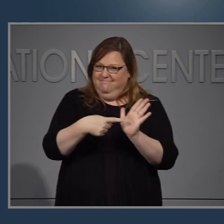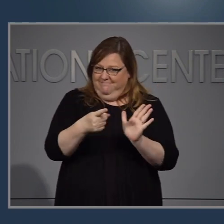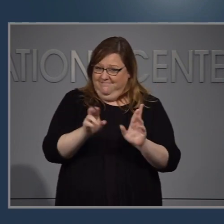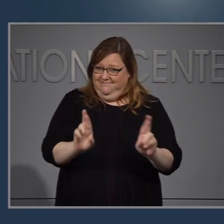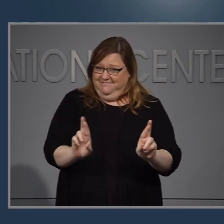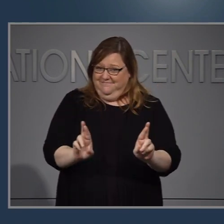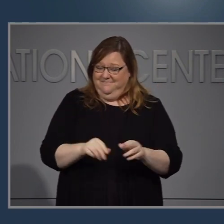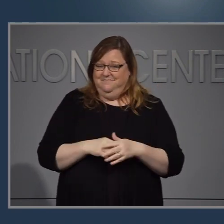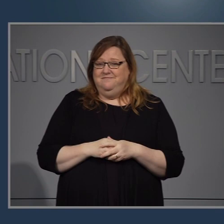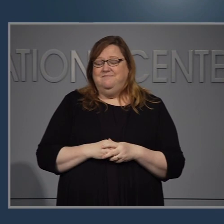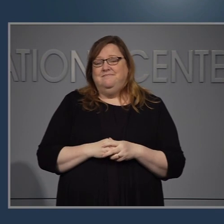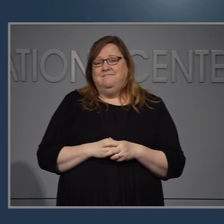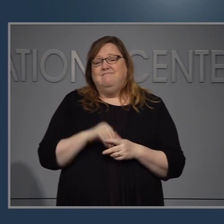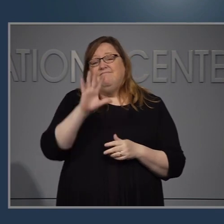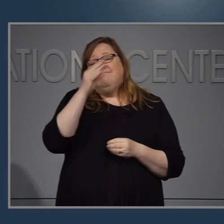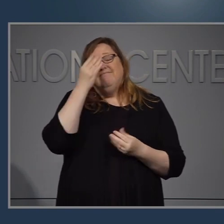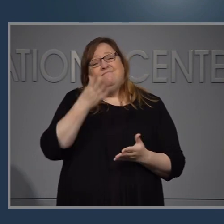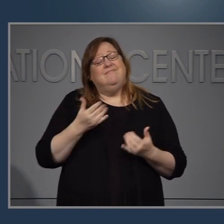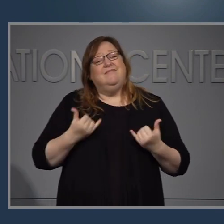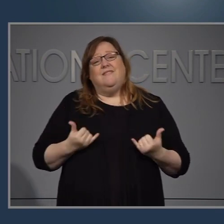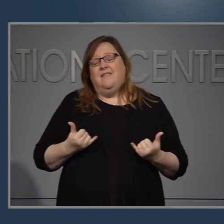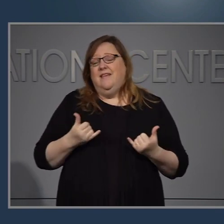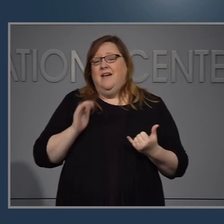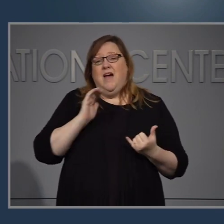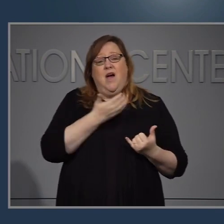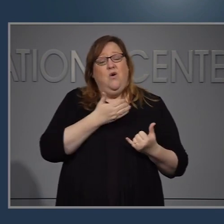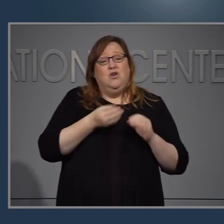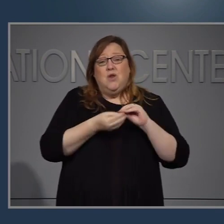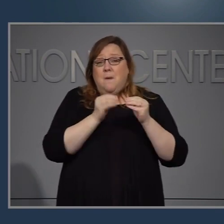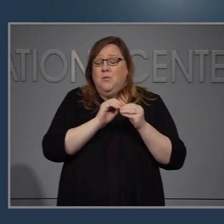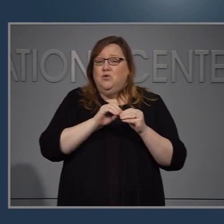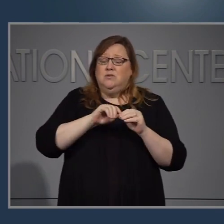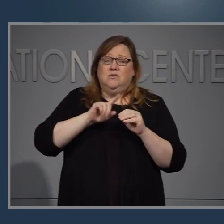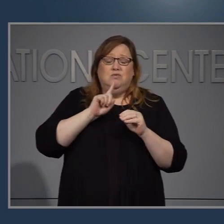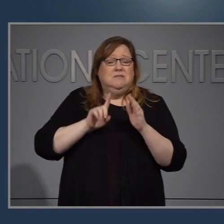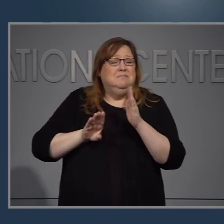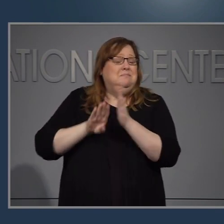aumentos peligrosos de transmisión viral. Muchos Estados ahora están